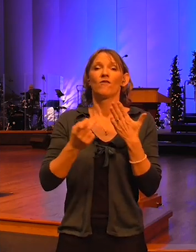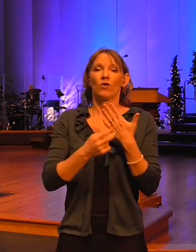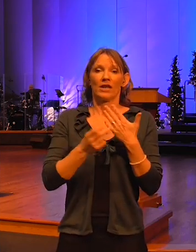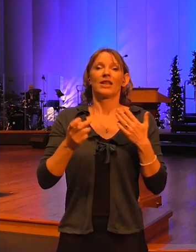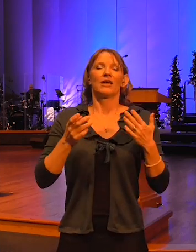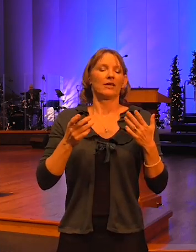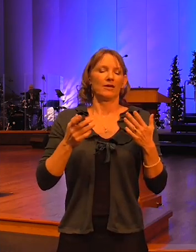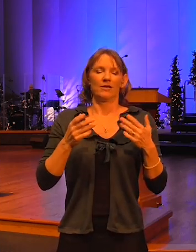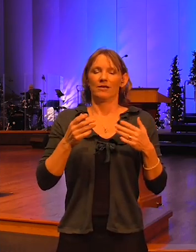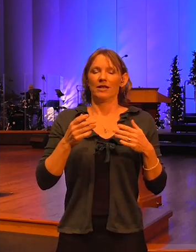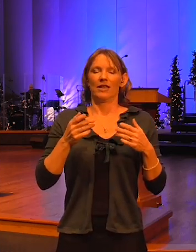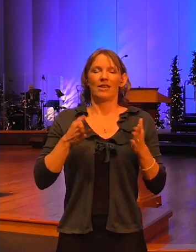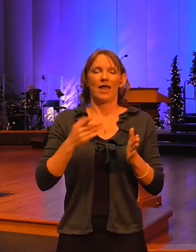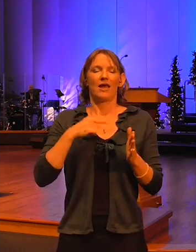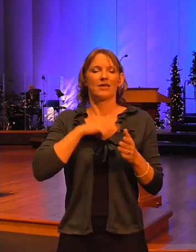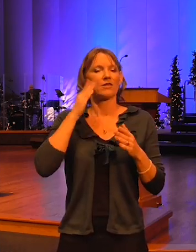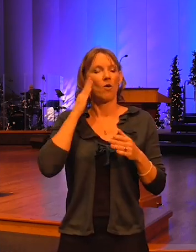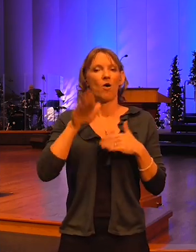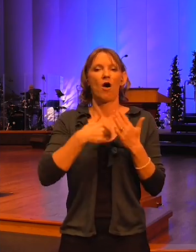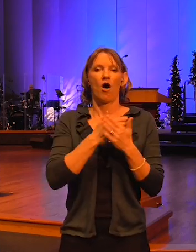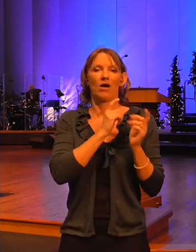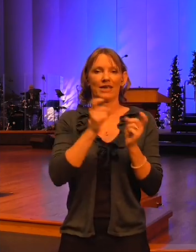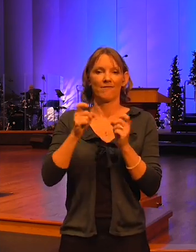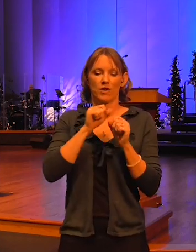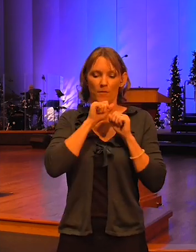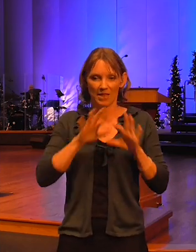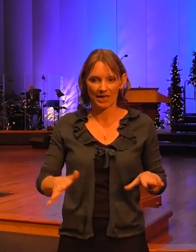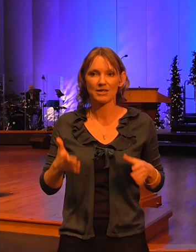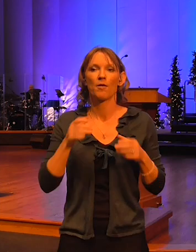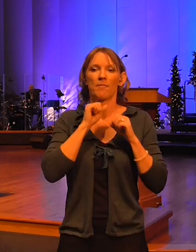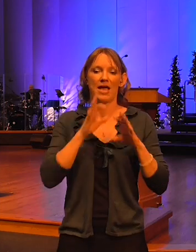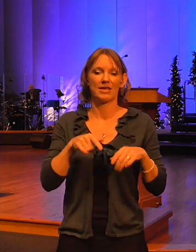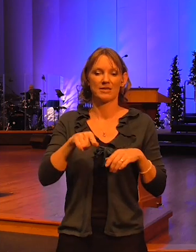no lo hacemos solo bendice la abundancia de la iglesia Mile High sino de todos y cada uno de los miembros y